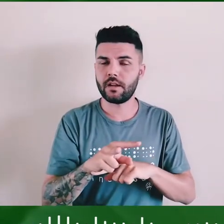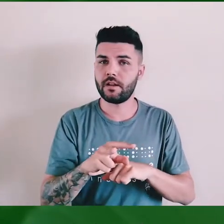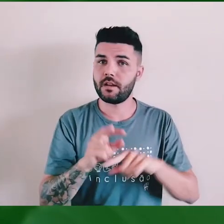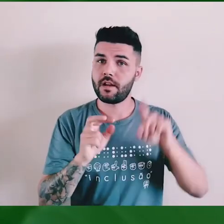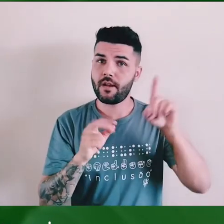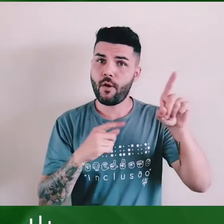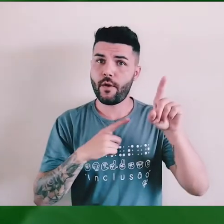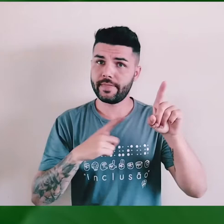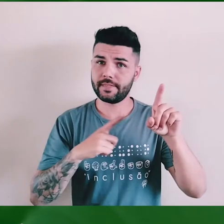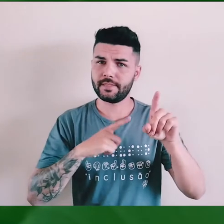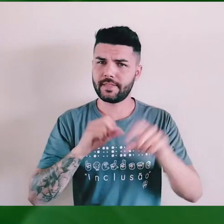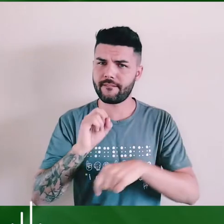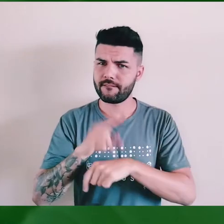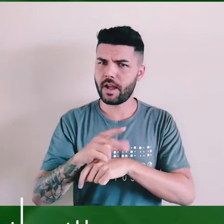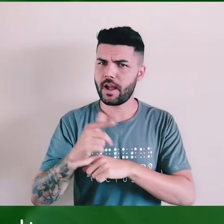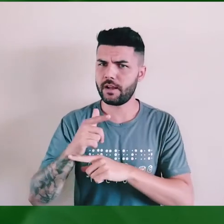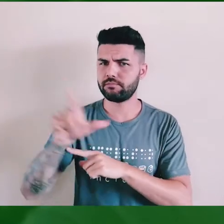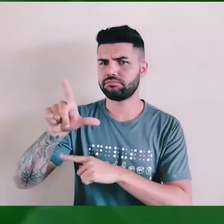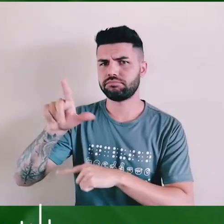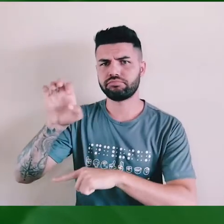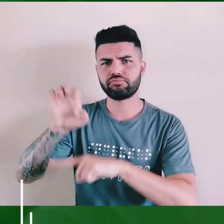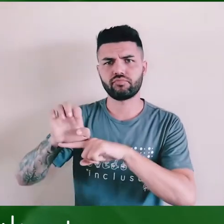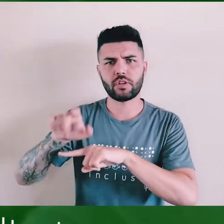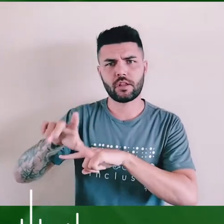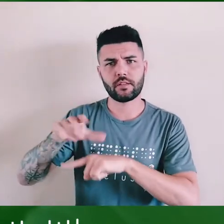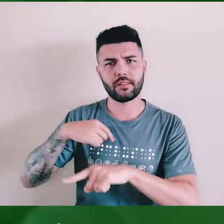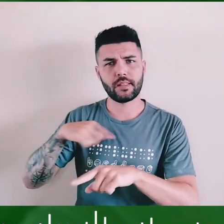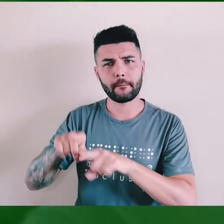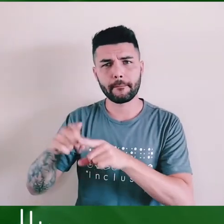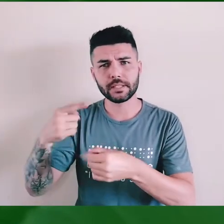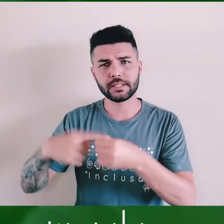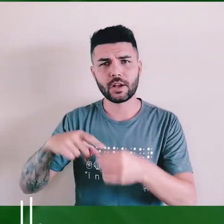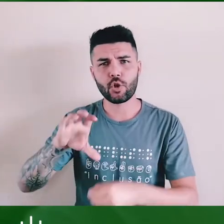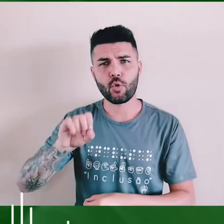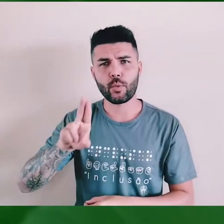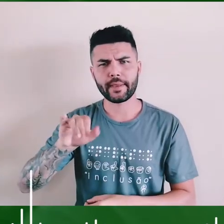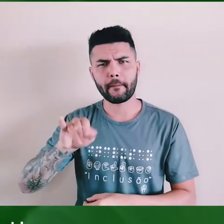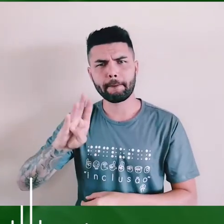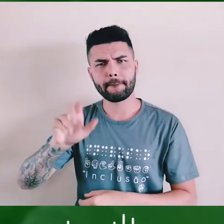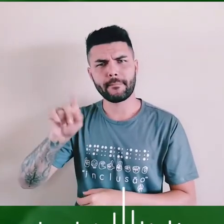Eu nem, infelizmente, tinha muita ignorância de nem saber sobre Cuiabá. Uma coisa que